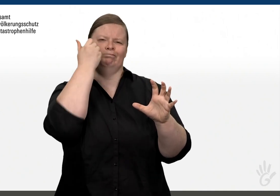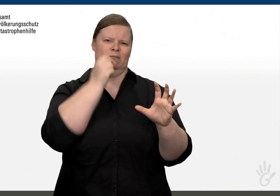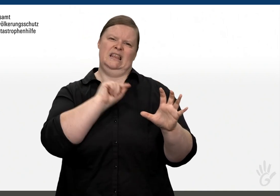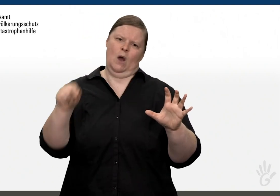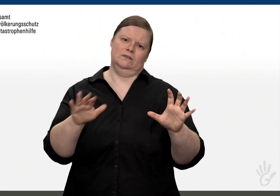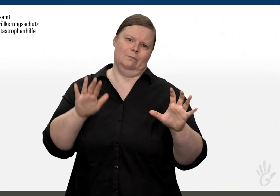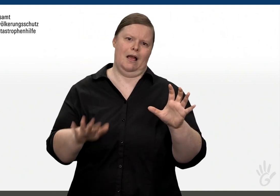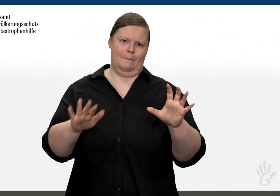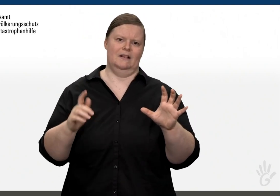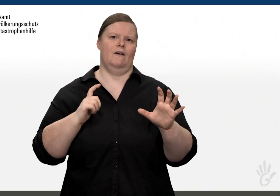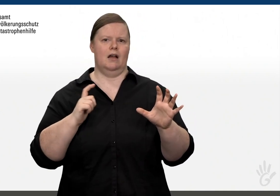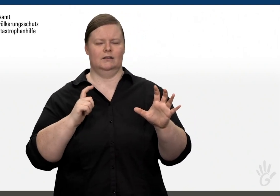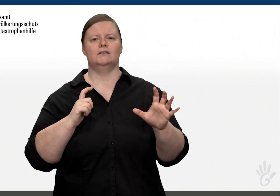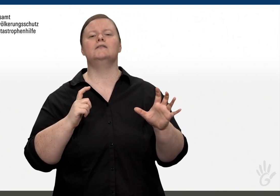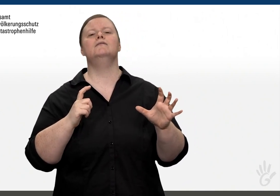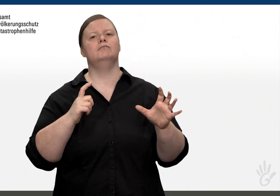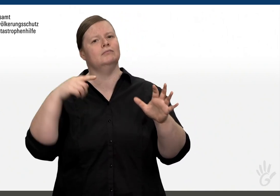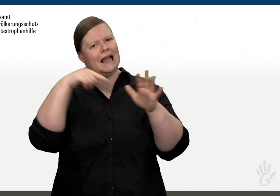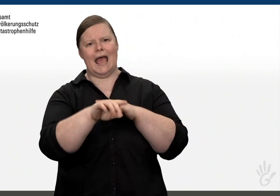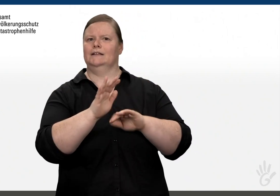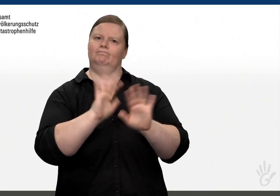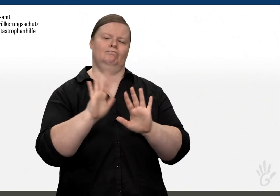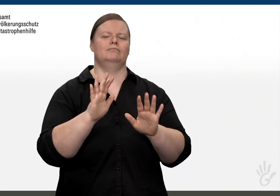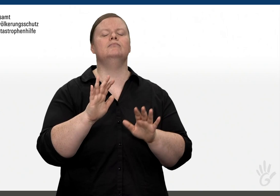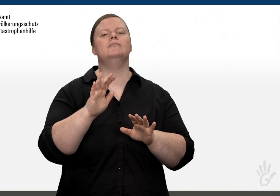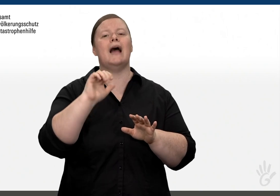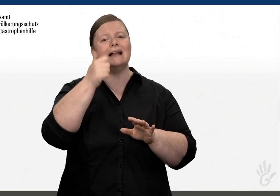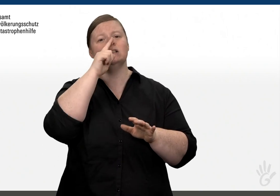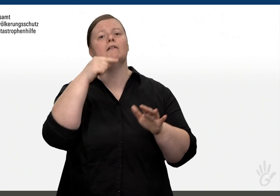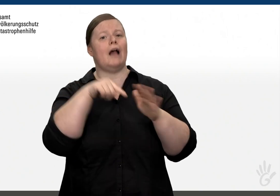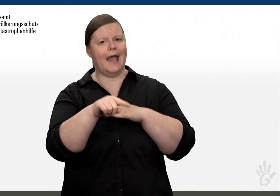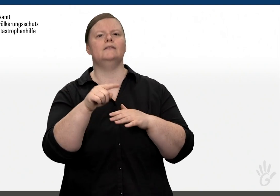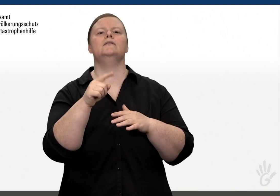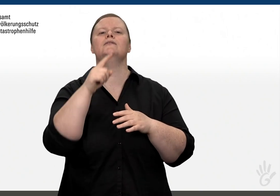bleiben Sie draußen und betreten Sie es erst wieder,